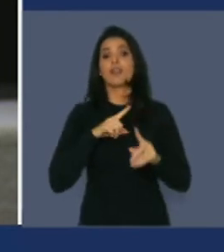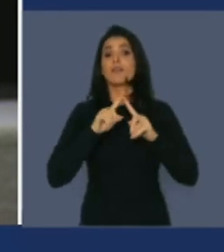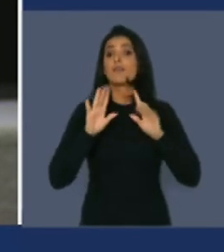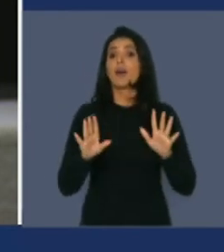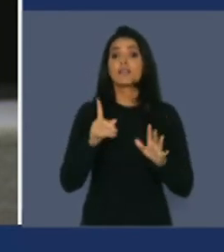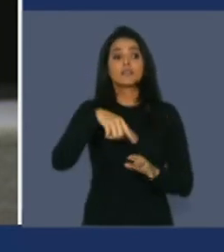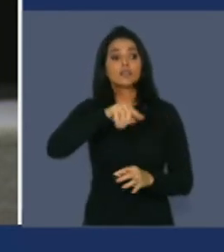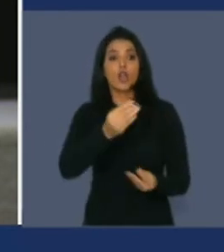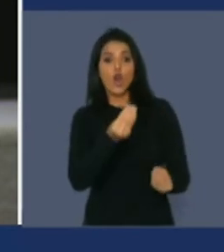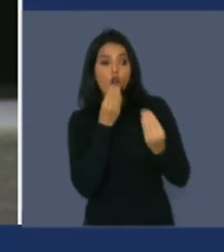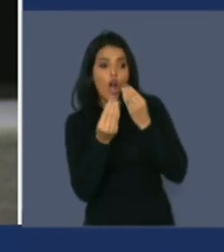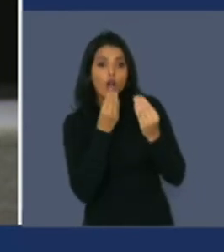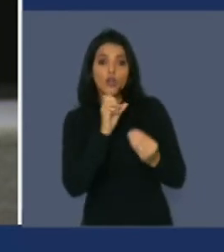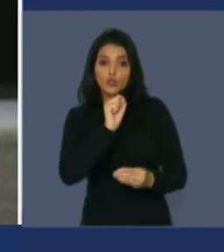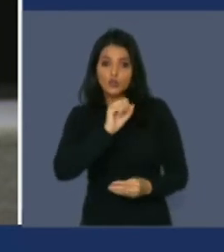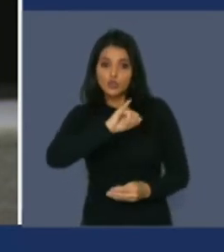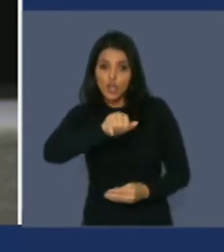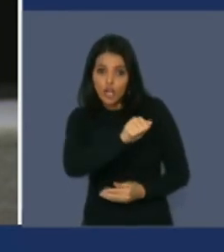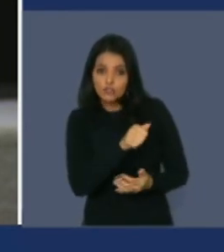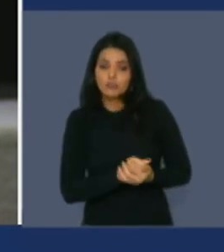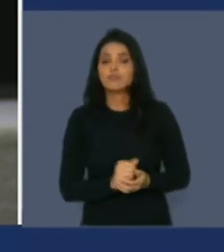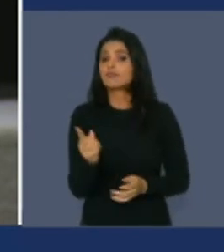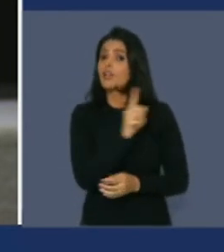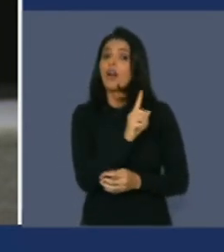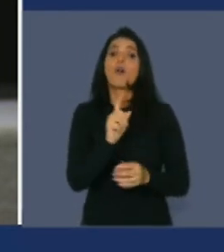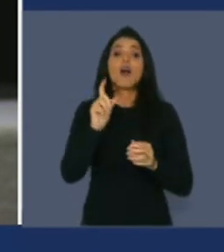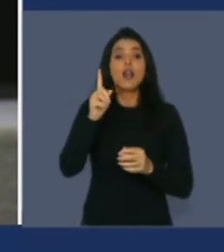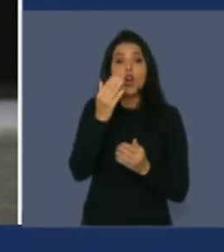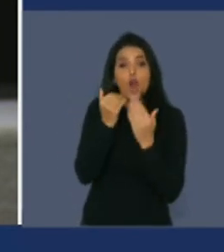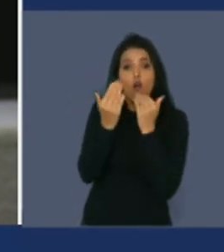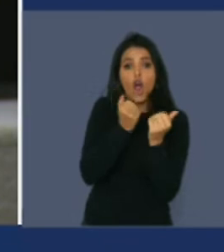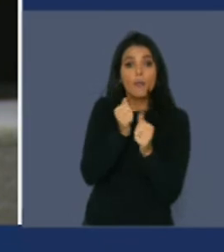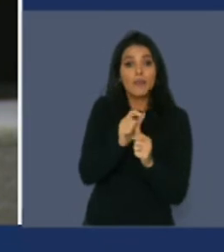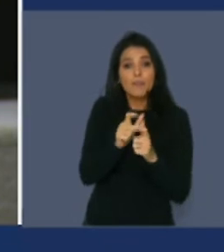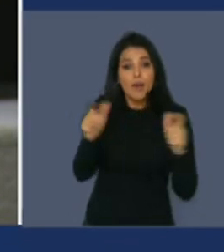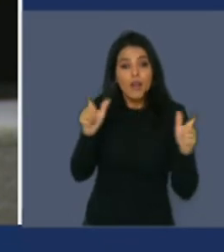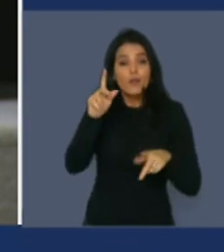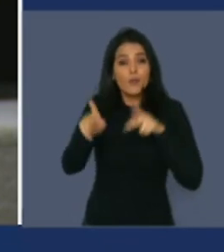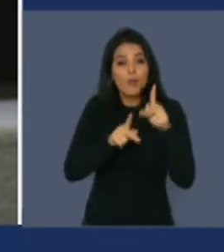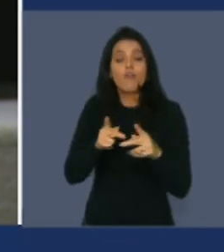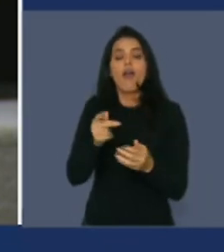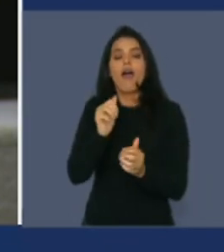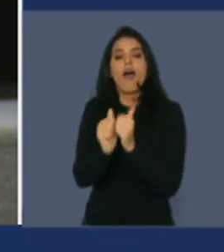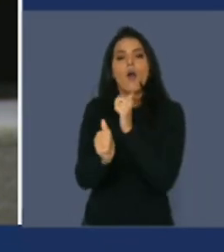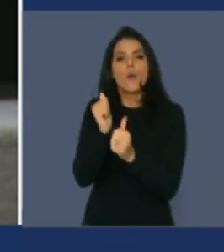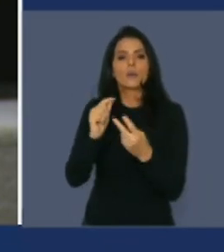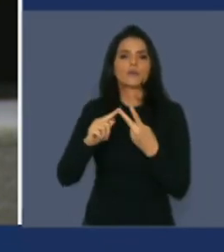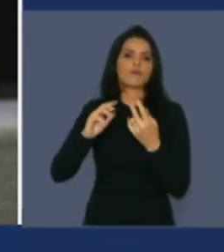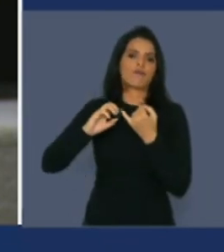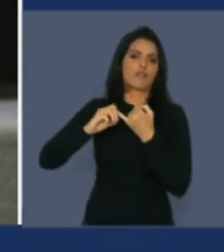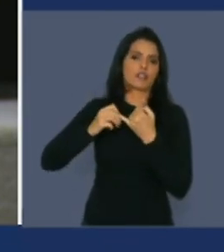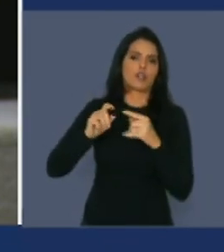COMEMOS SOJA, COMEMOS FEIJÃO, ARROZ, BATATA, E ESTES ALIMENTOS ESTÃO FALTANDO. POR QUE É QUE COMBUSTÍVEIS ESTÃO SUBINDO? POR QUE ESTAMOS CONSUMINDO MAIS, NÃO?